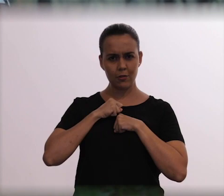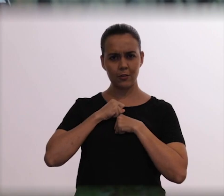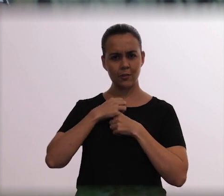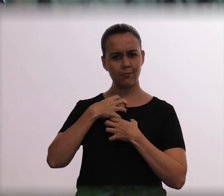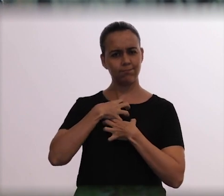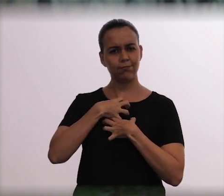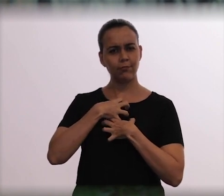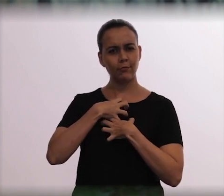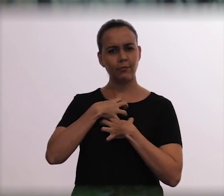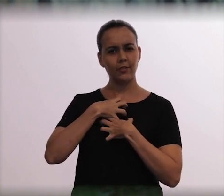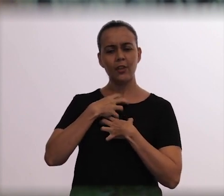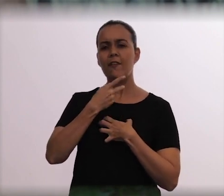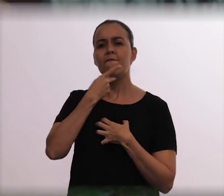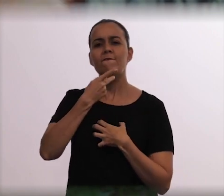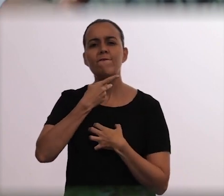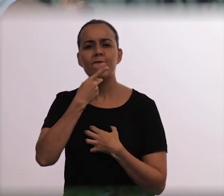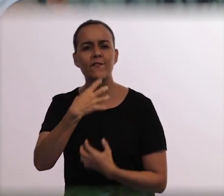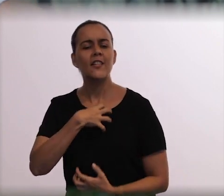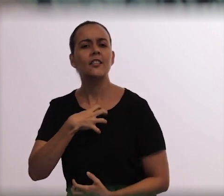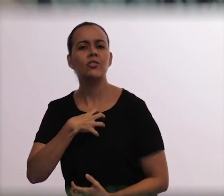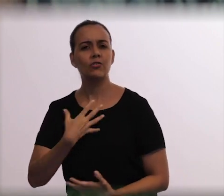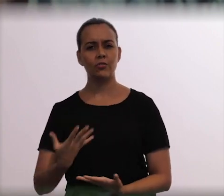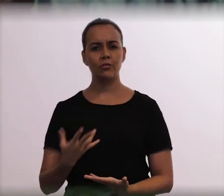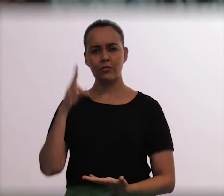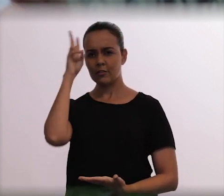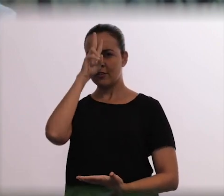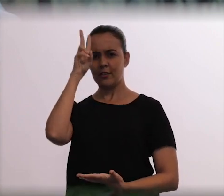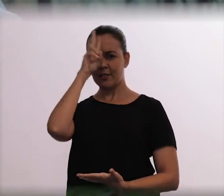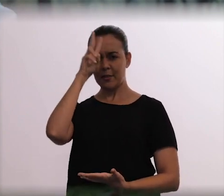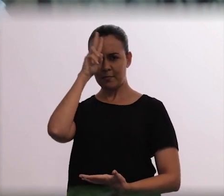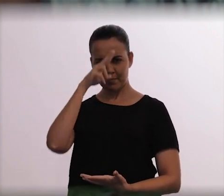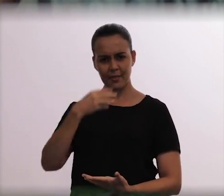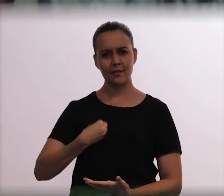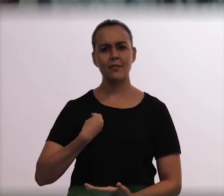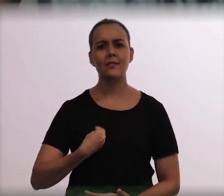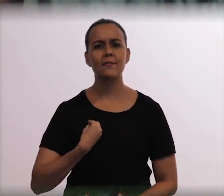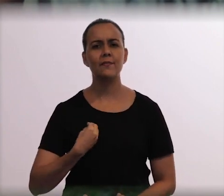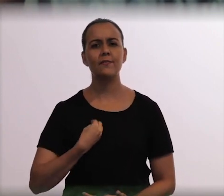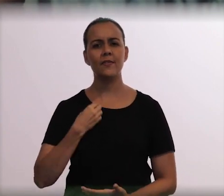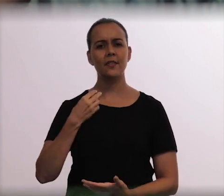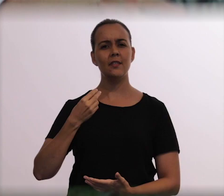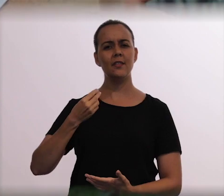ela tá impregnada nas tuas lembranças, nas tuas memórias, nas relações que você forjou.